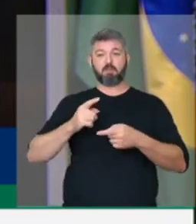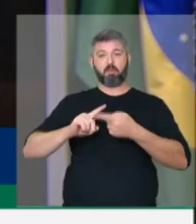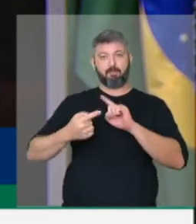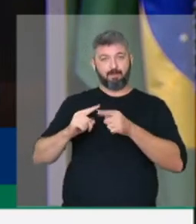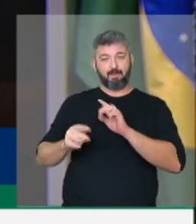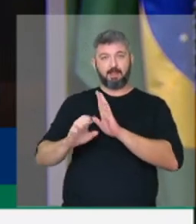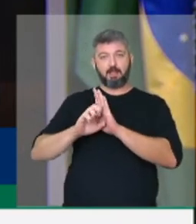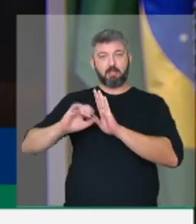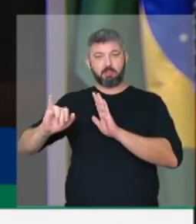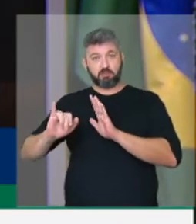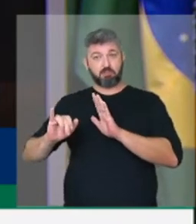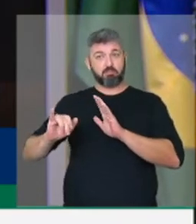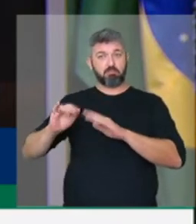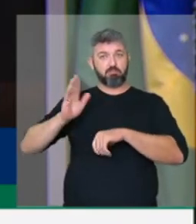ESTADO COM MONTAGEM DE EDITAL PELA PRÓPRIA EMPRESA